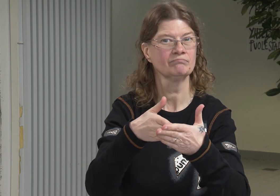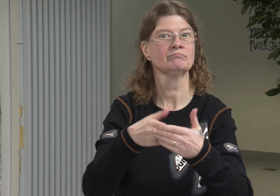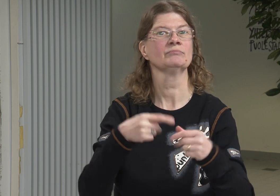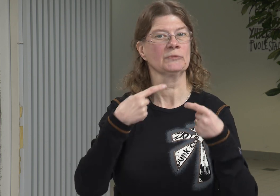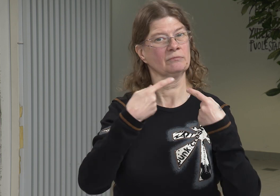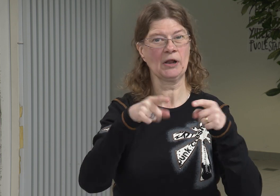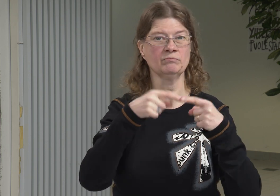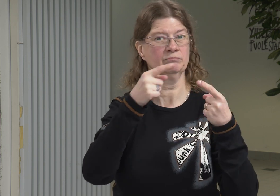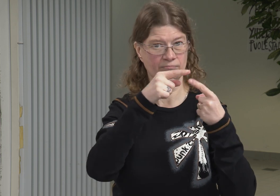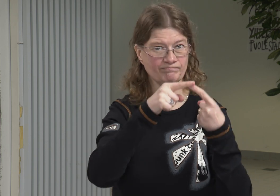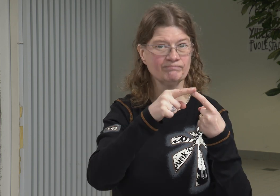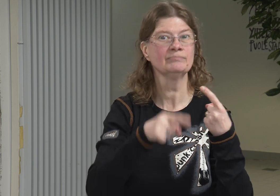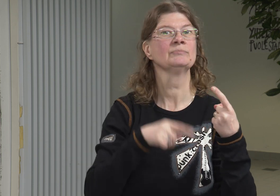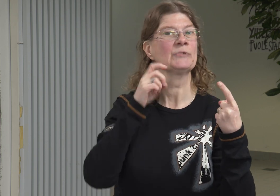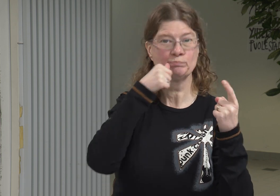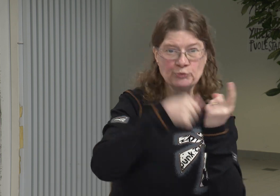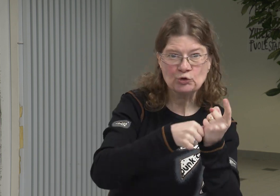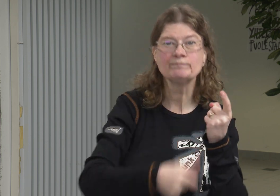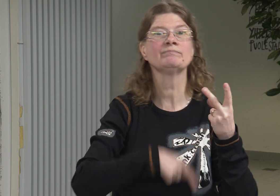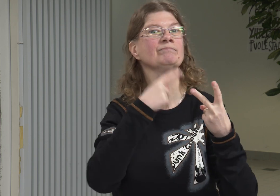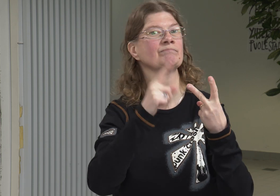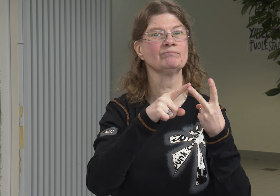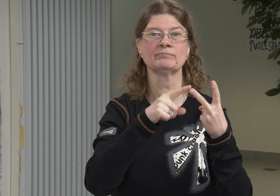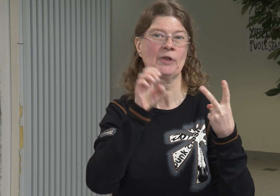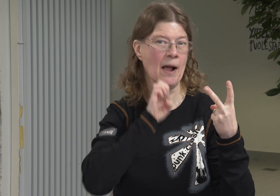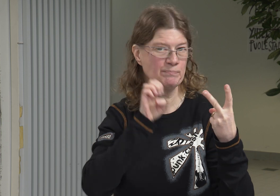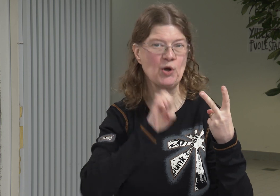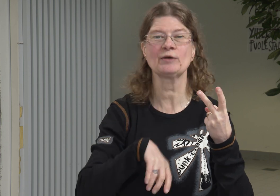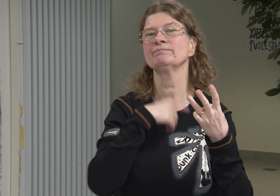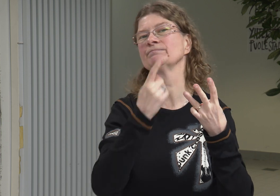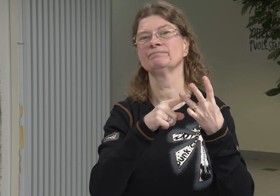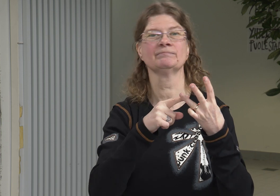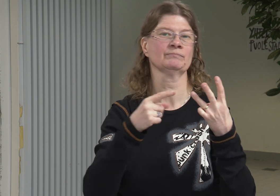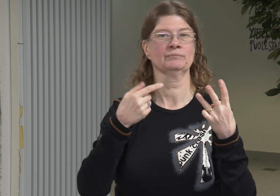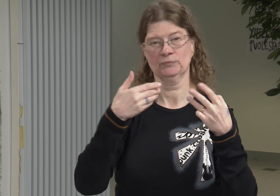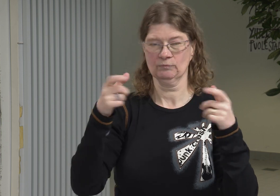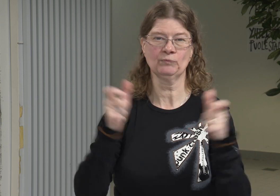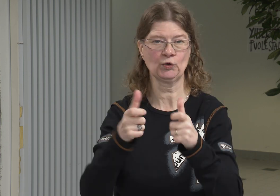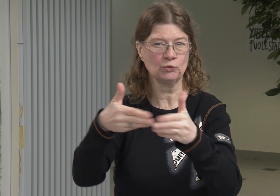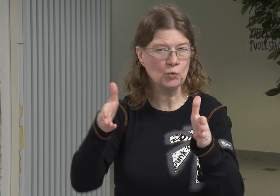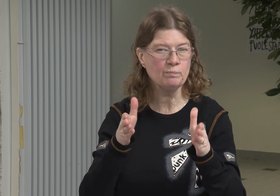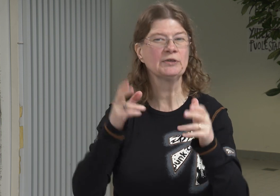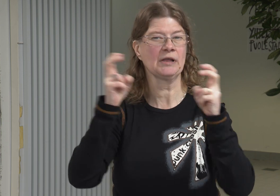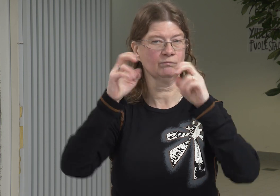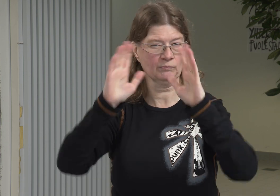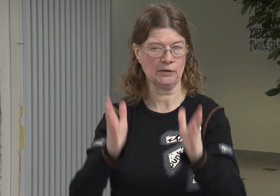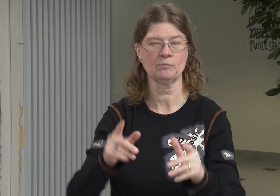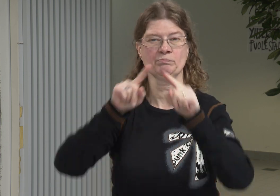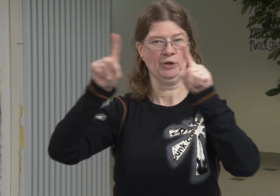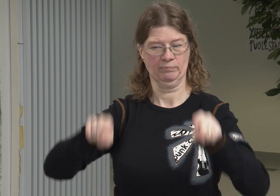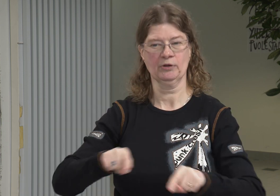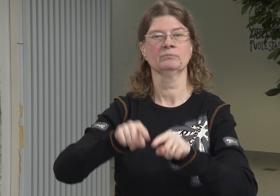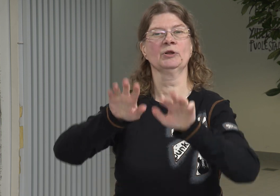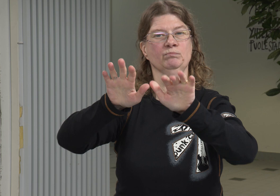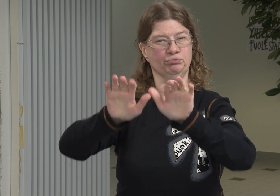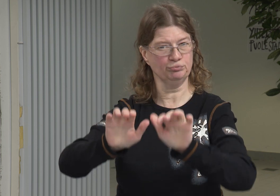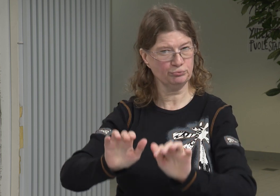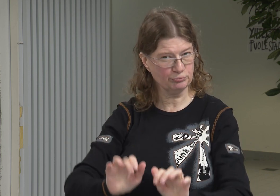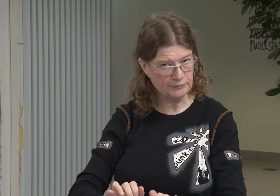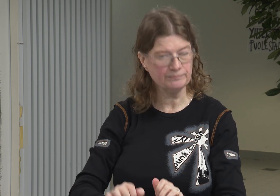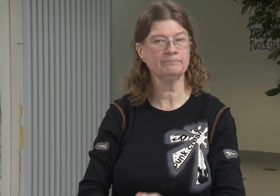Ehdotukset voi lähettää joko kirjeenä, sähköpostilla tai yhdistyshuoneen sähköisillä lomakkeilla.